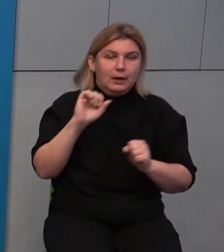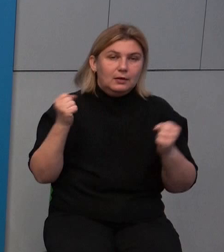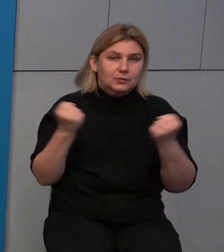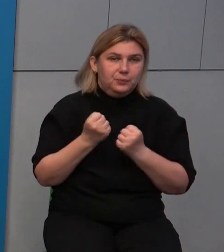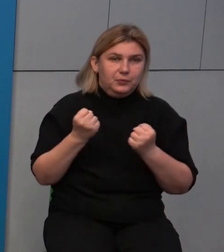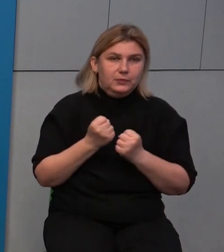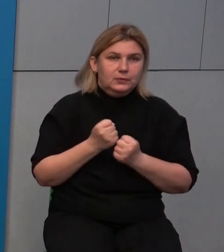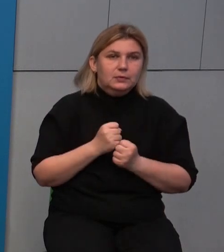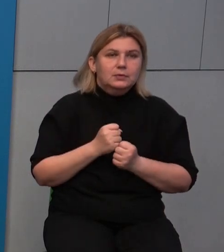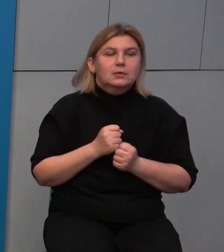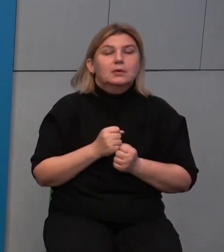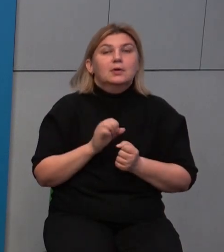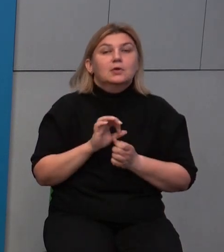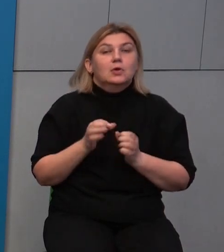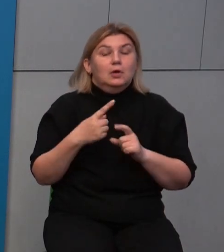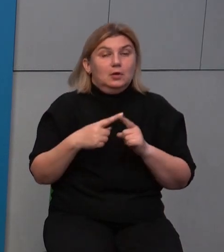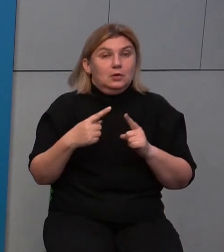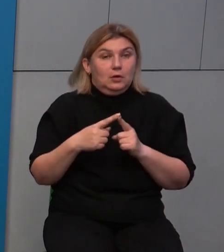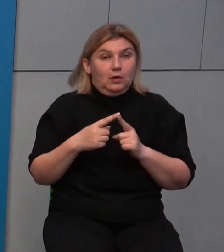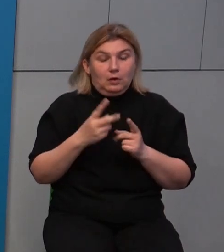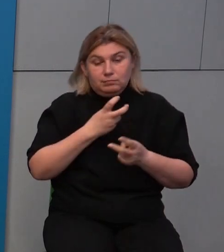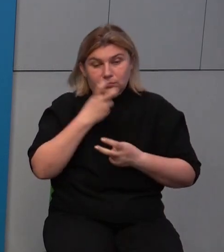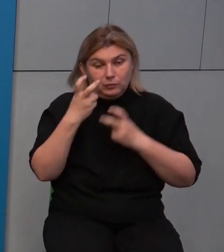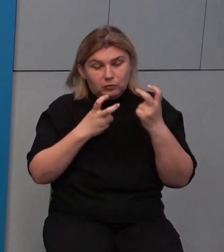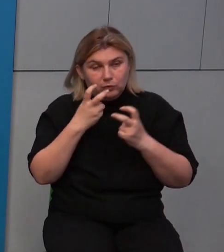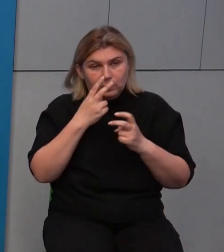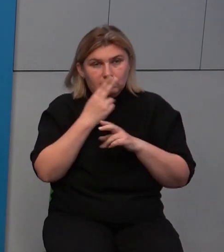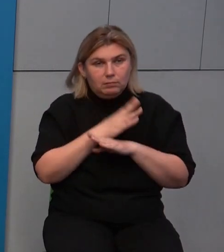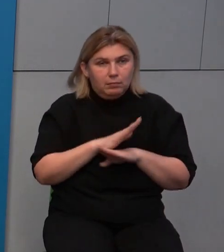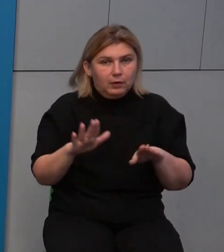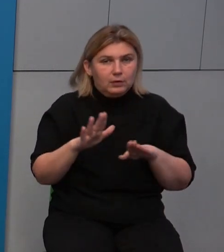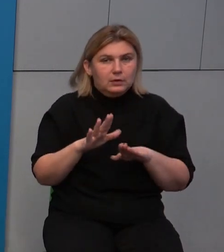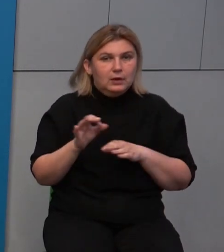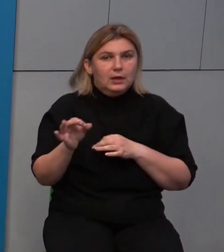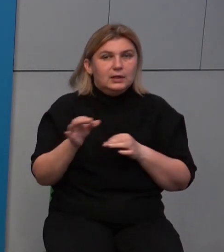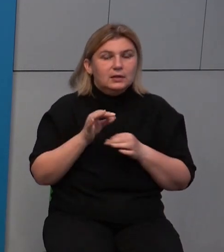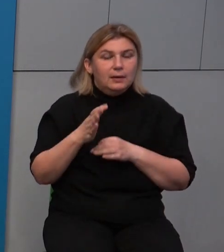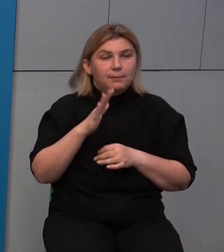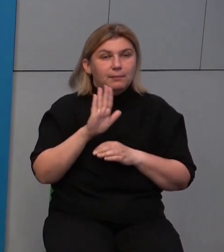i gdy się troszeczkę chociaż poskrobie i pokaże, że ta historia ma inny wymiar,